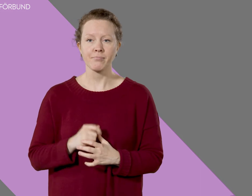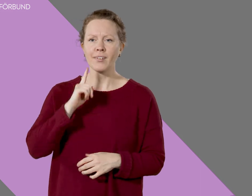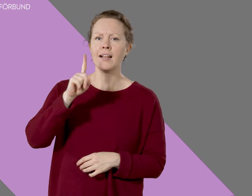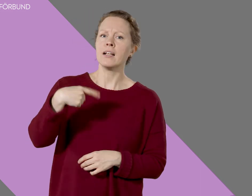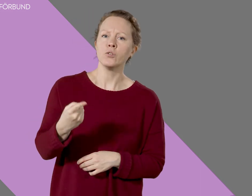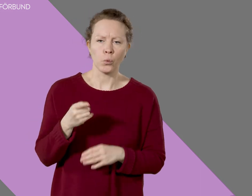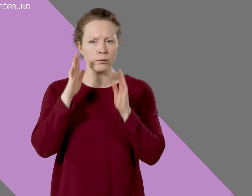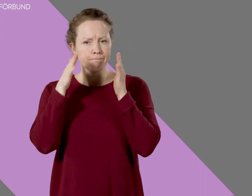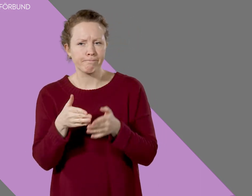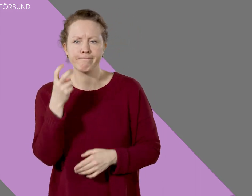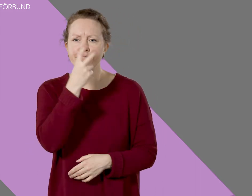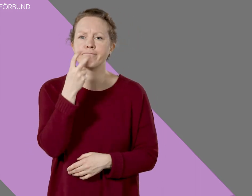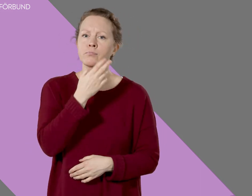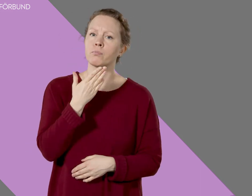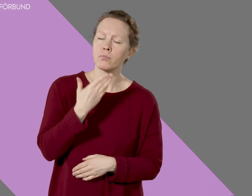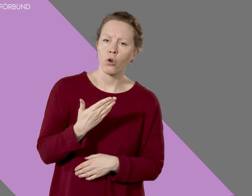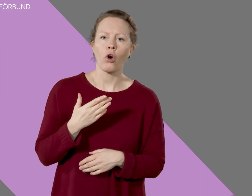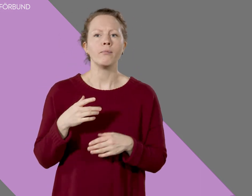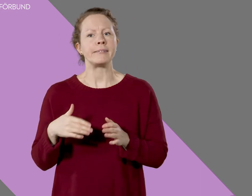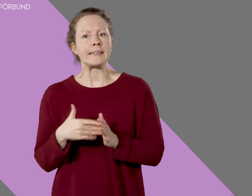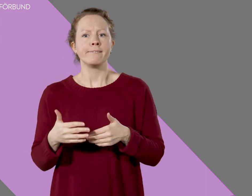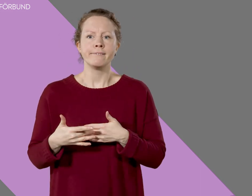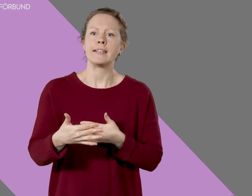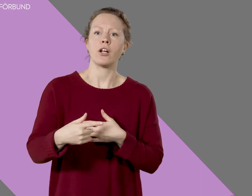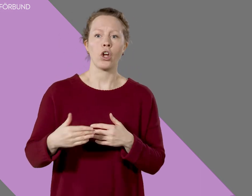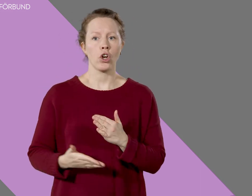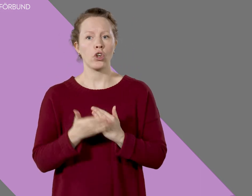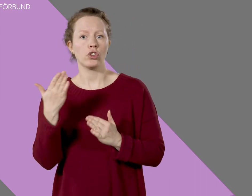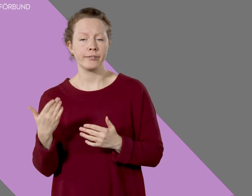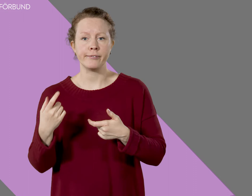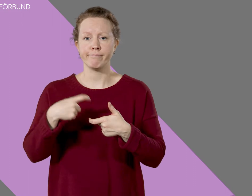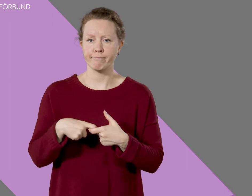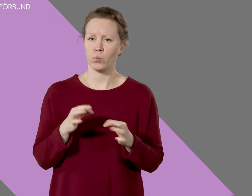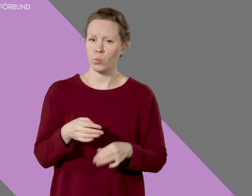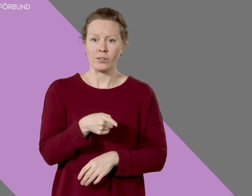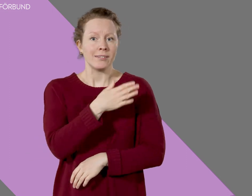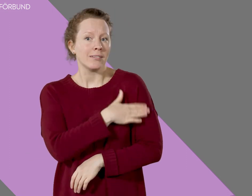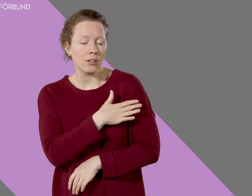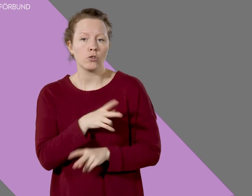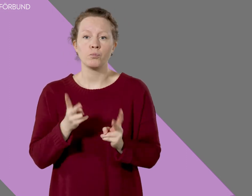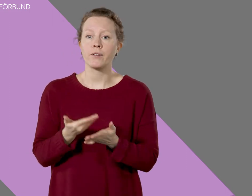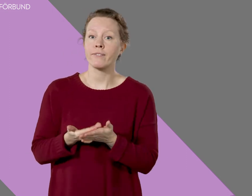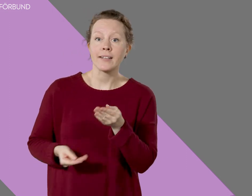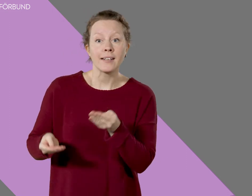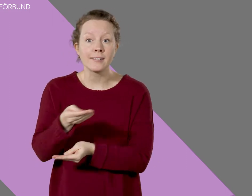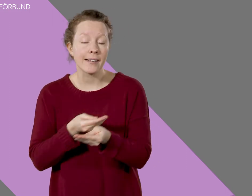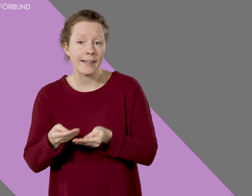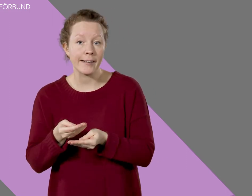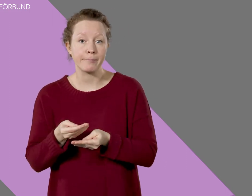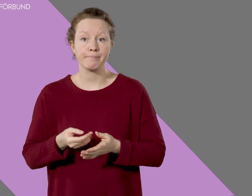Nästa år är det meningen att söka en mer permanent finansiering - och lösning för tjänsten.